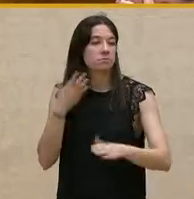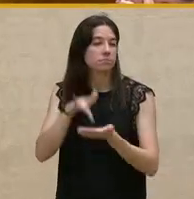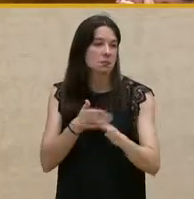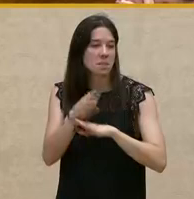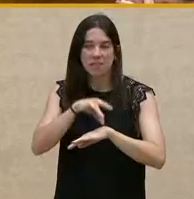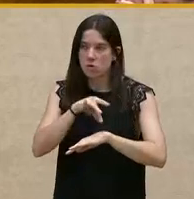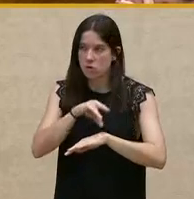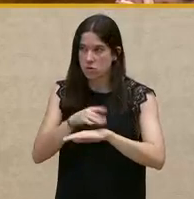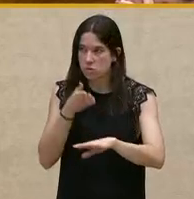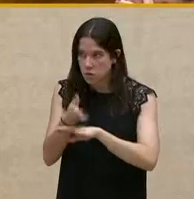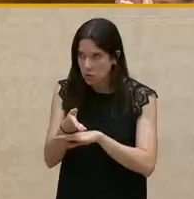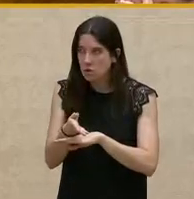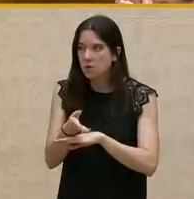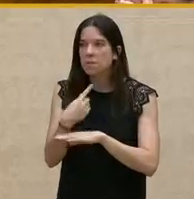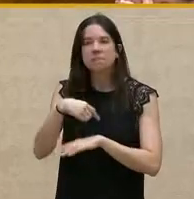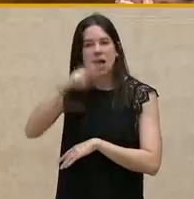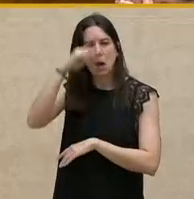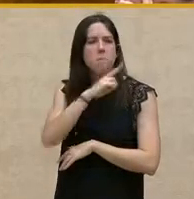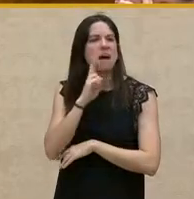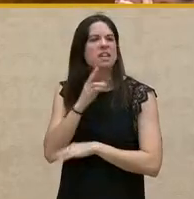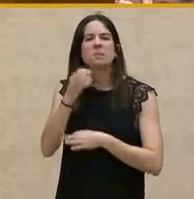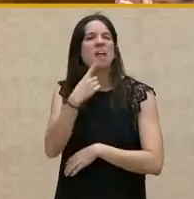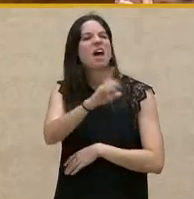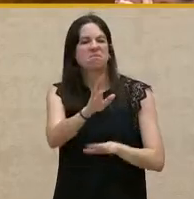y siempre les decían a mis padres que no pasaba nada, que con el tiempo, que con paciencia,